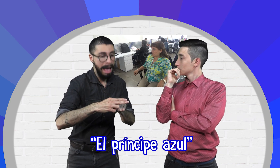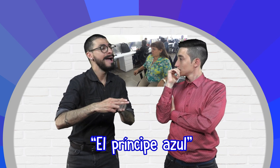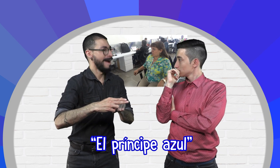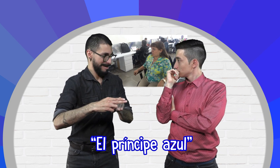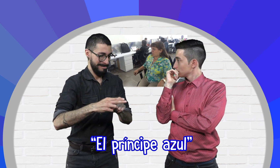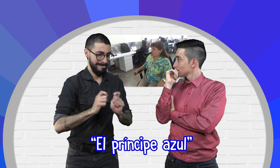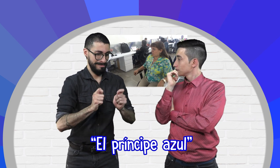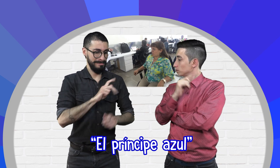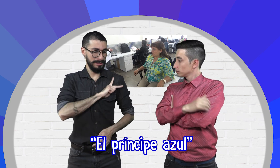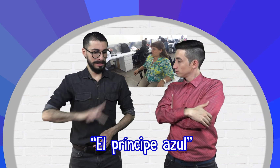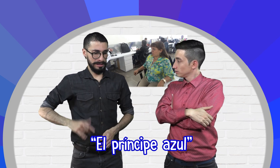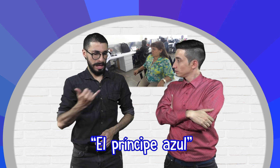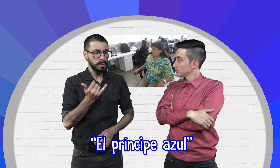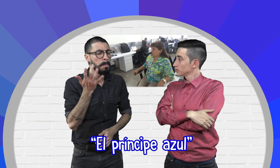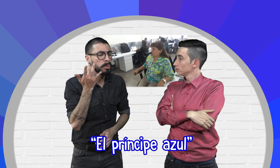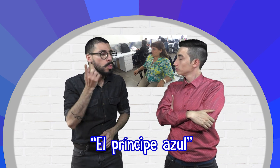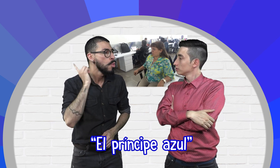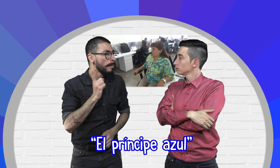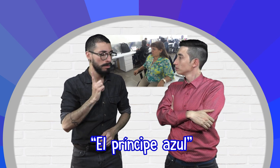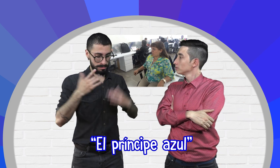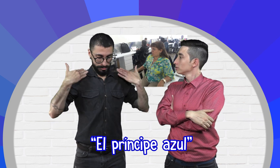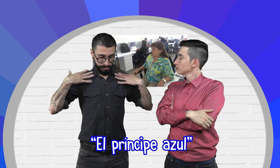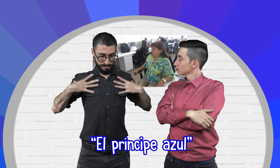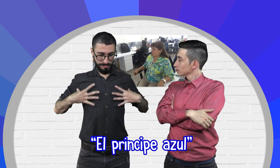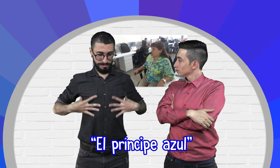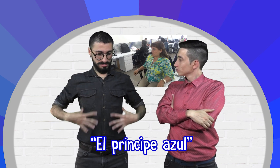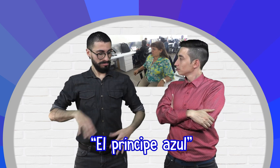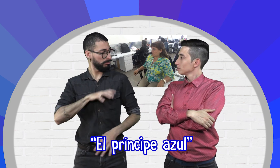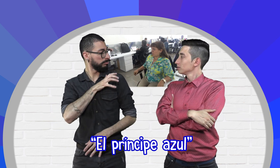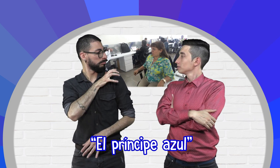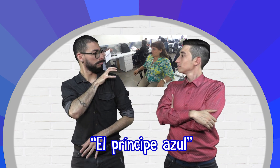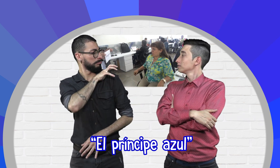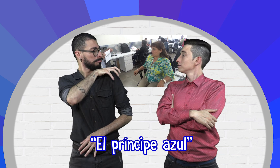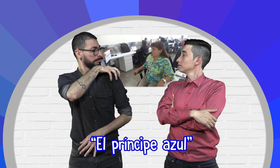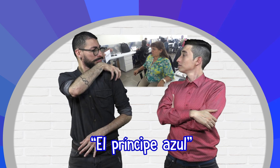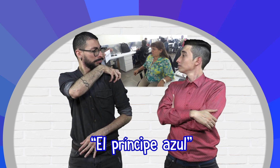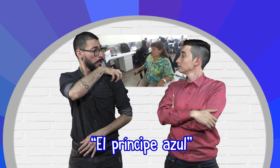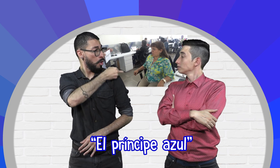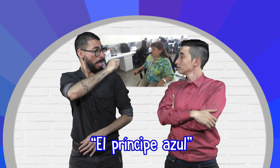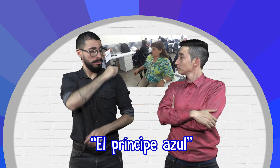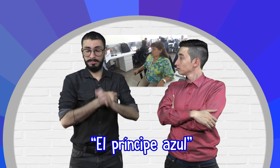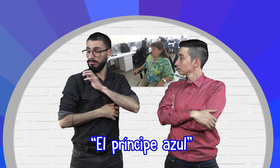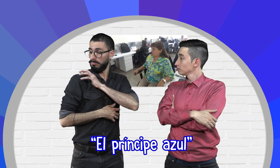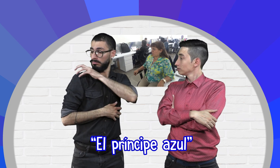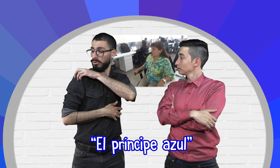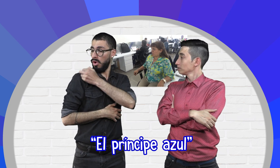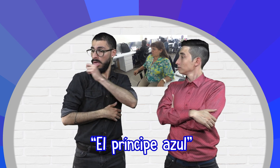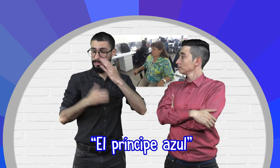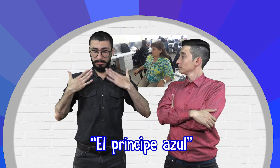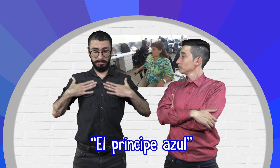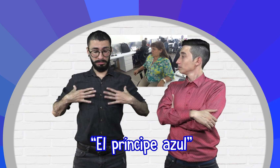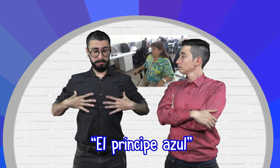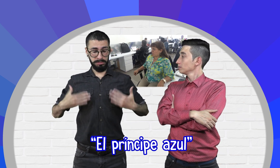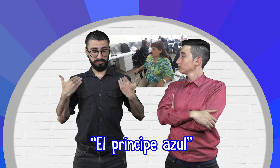el príncipe estaba vestido con un traje que tenía hombreras de oro con una capa larga,